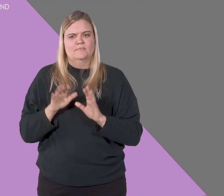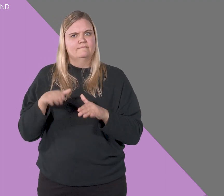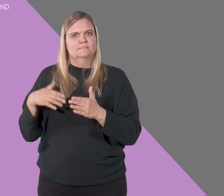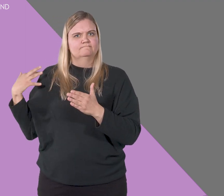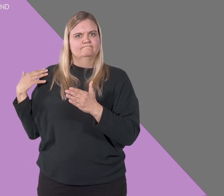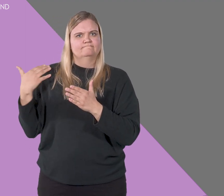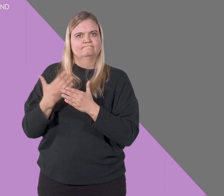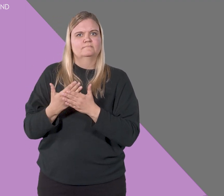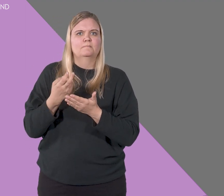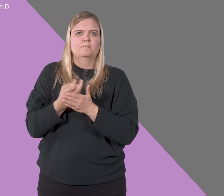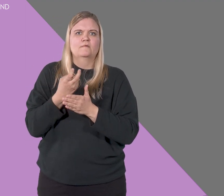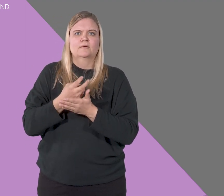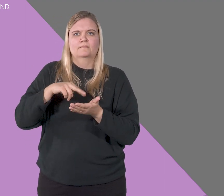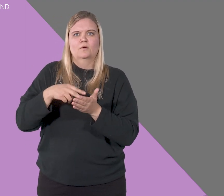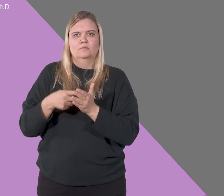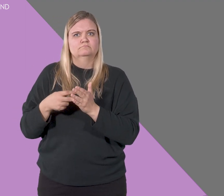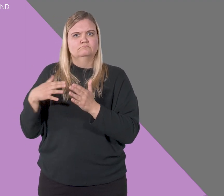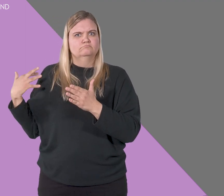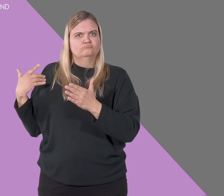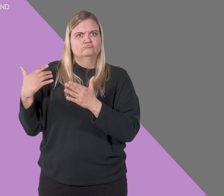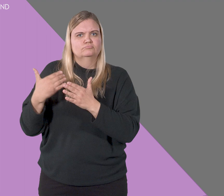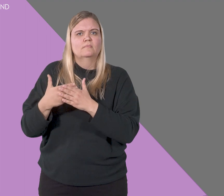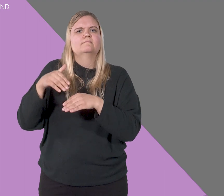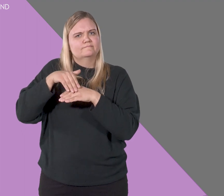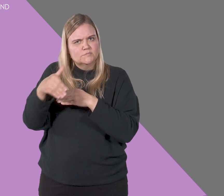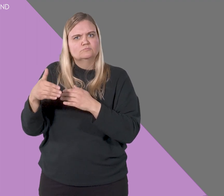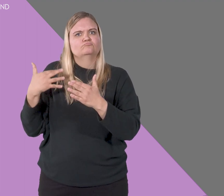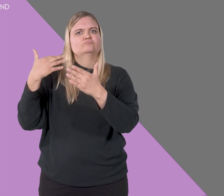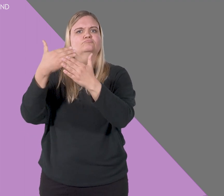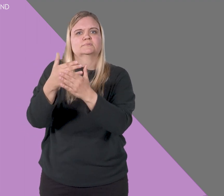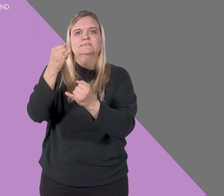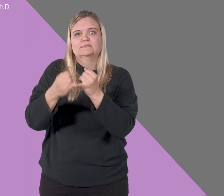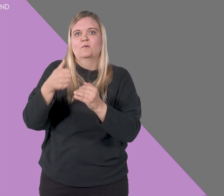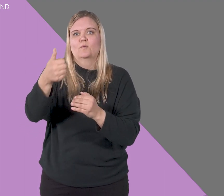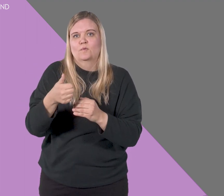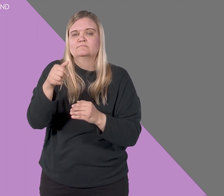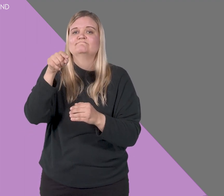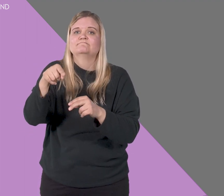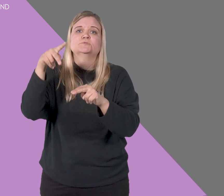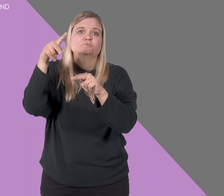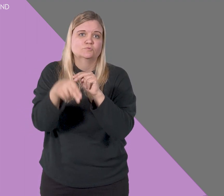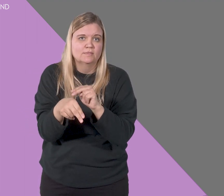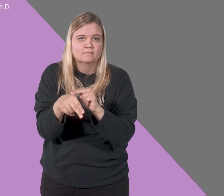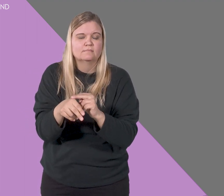Pilotprojektet med nödsamtal på teckenspråk slutar vid årsskiftet, -